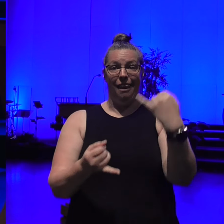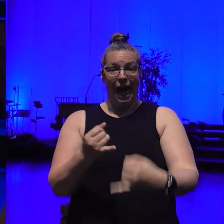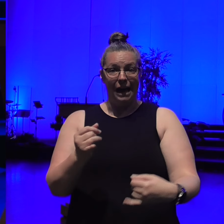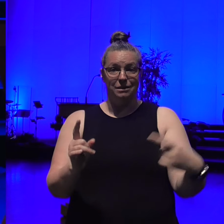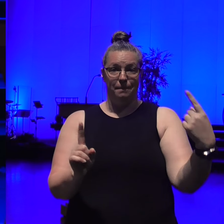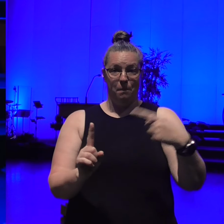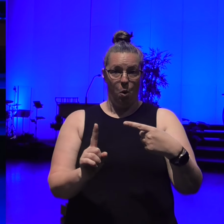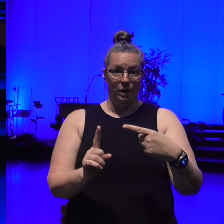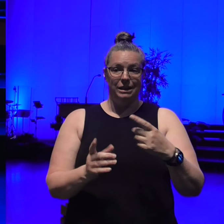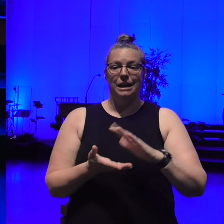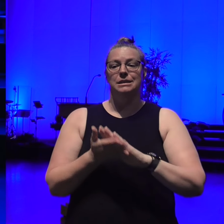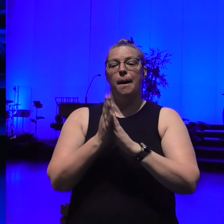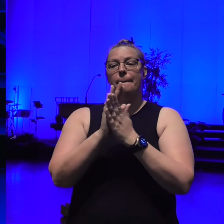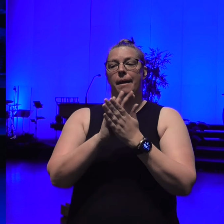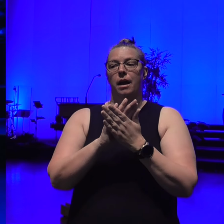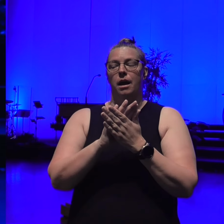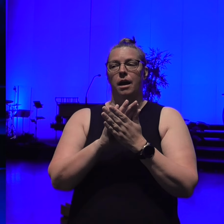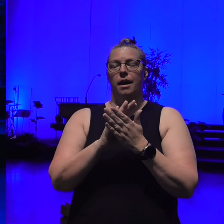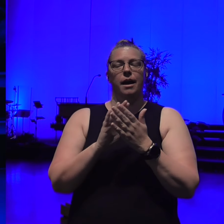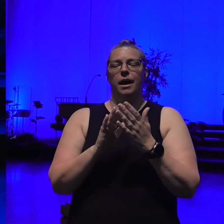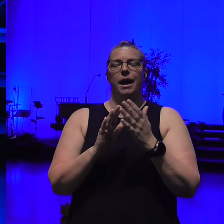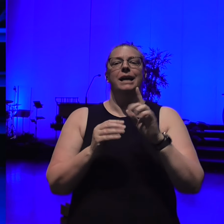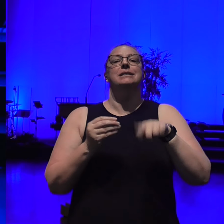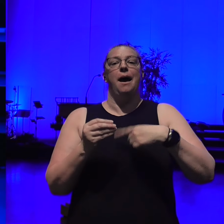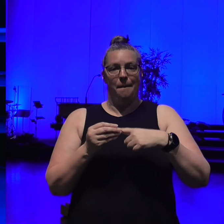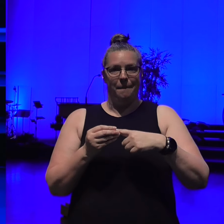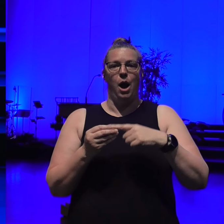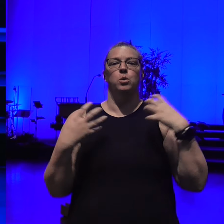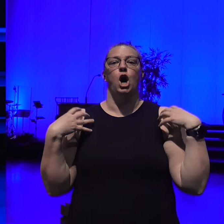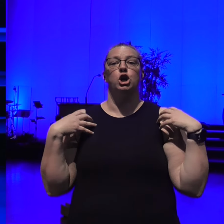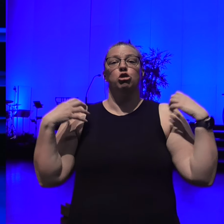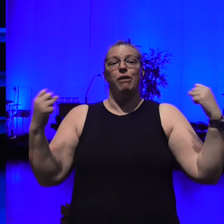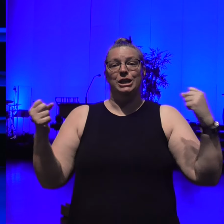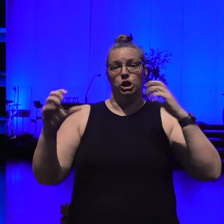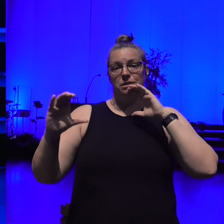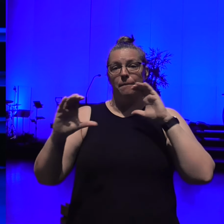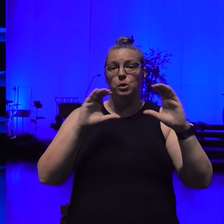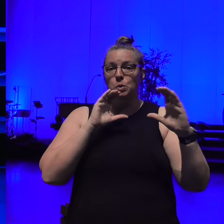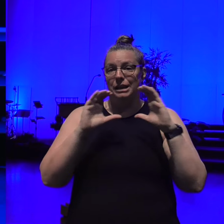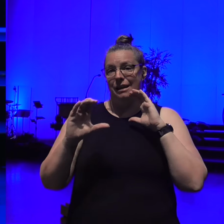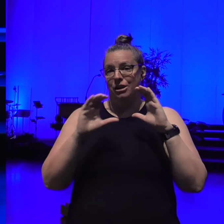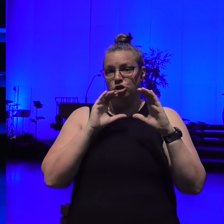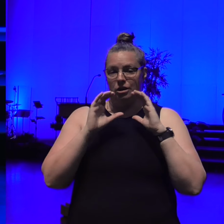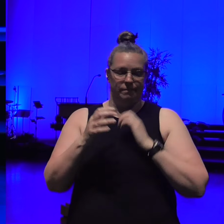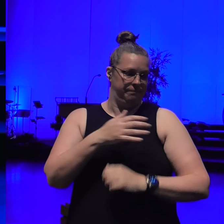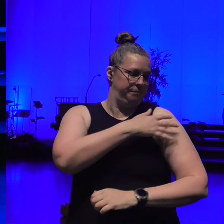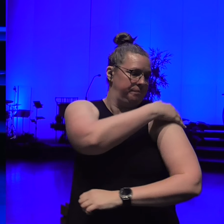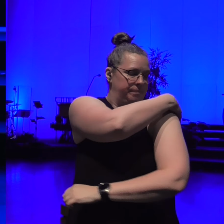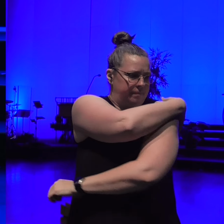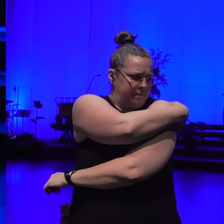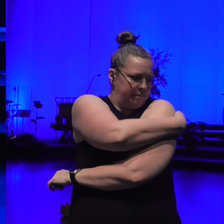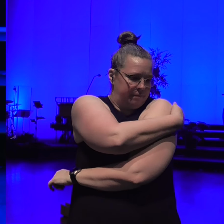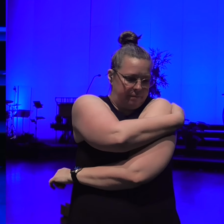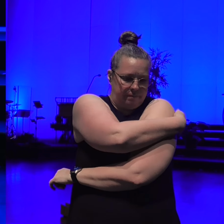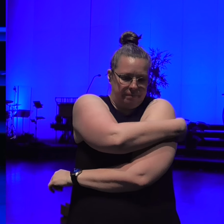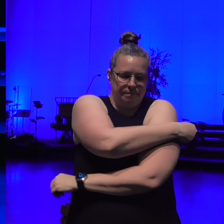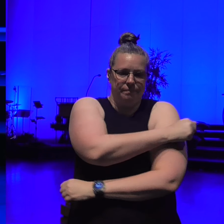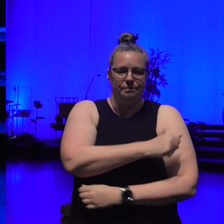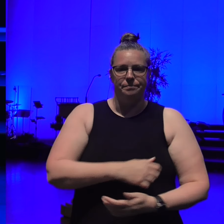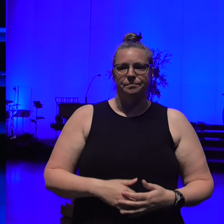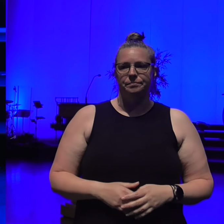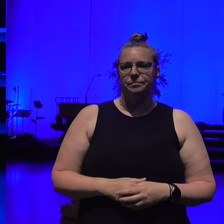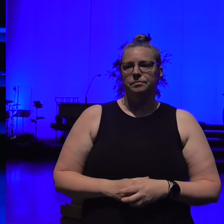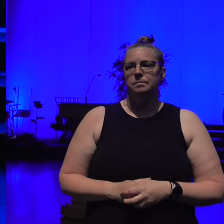se trata de una comunicación valiente. Se trata de una comunicación valiente. La vulnerabilidad consciente se